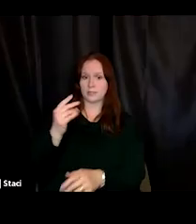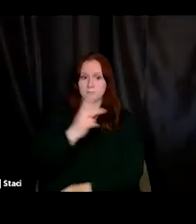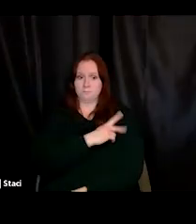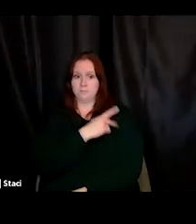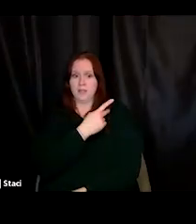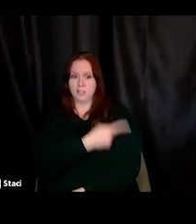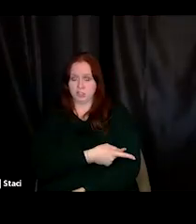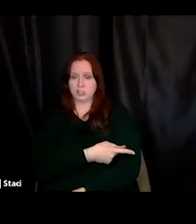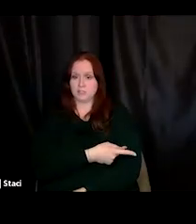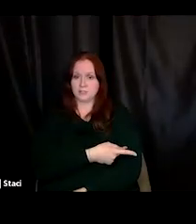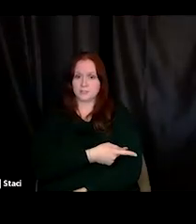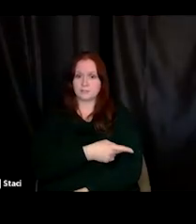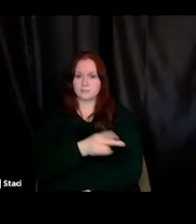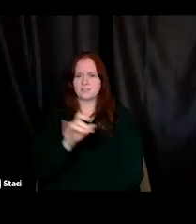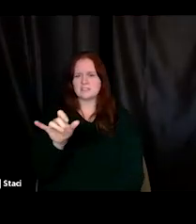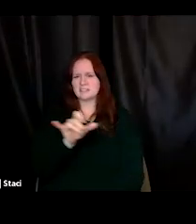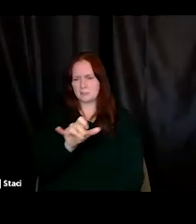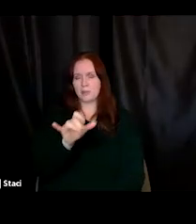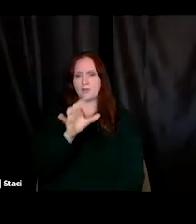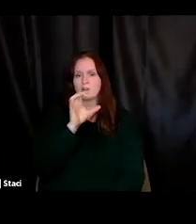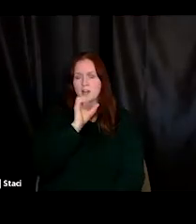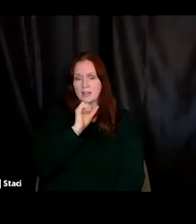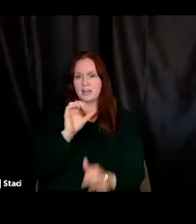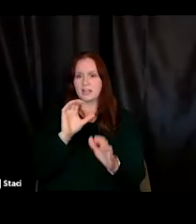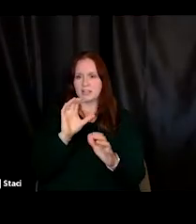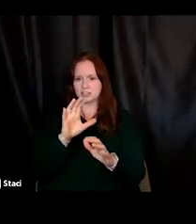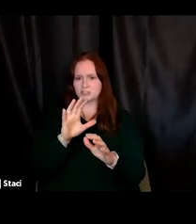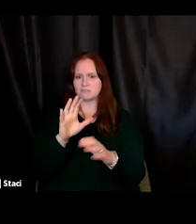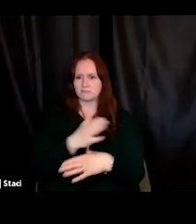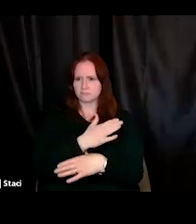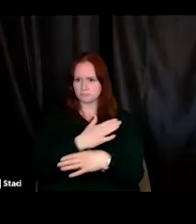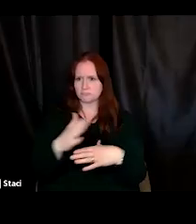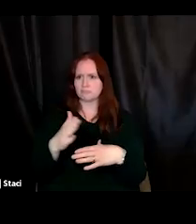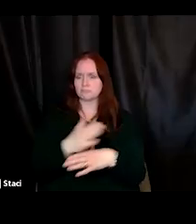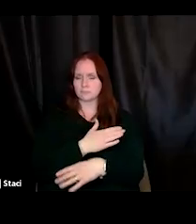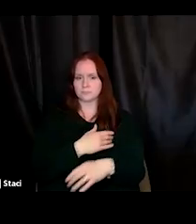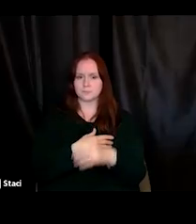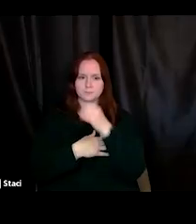como casas abandonadas, vehículos, parques, etc.